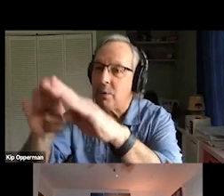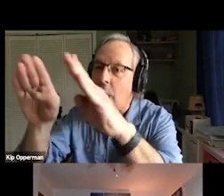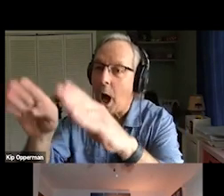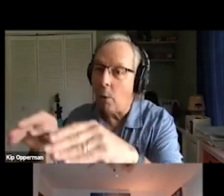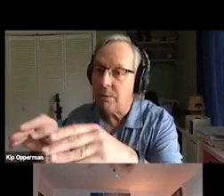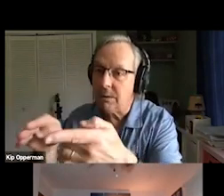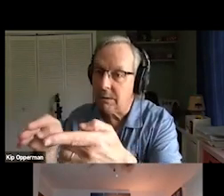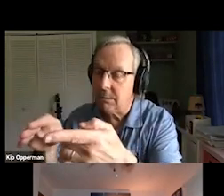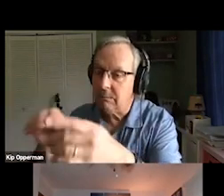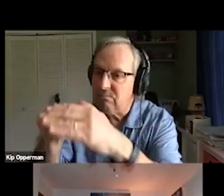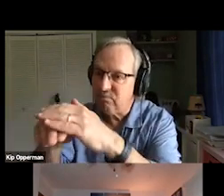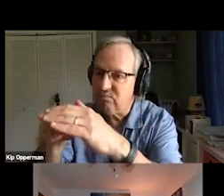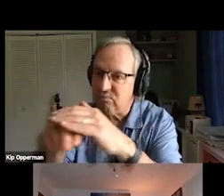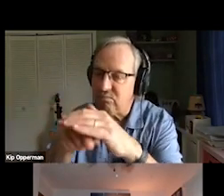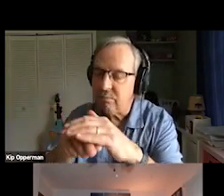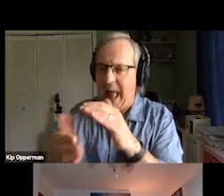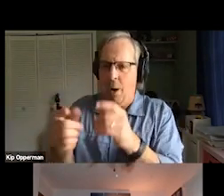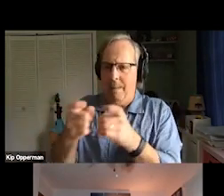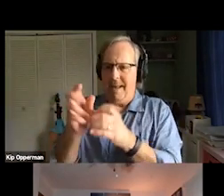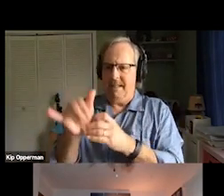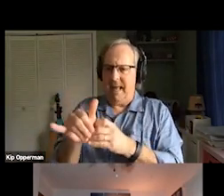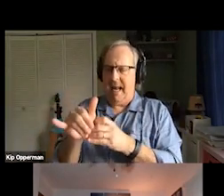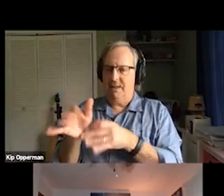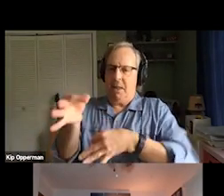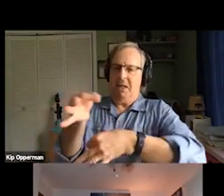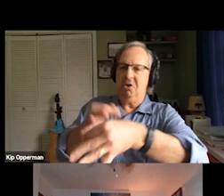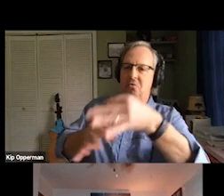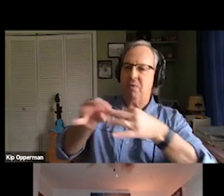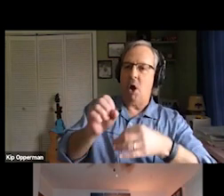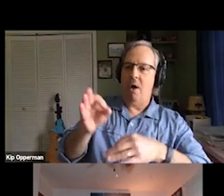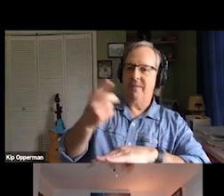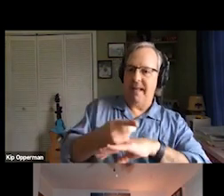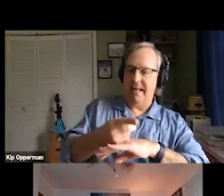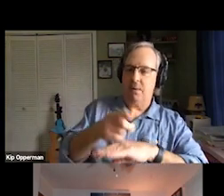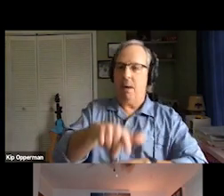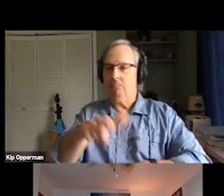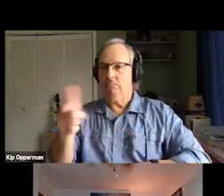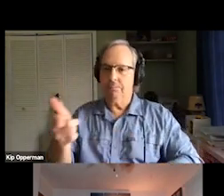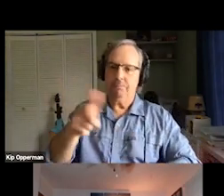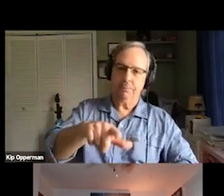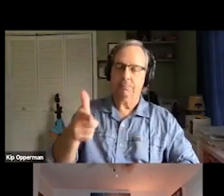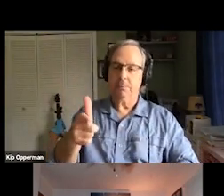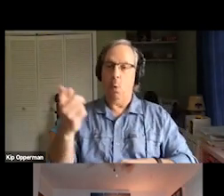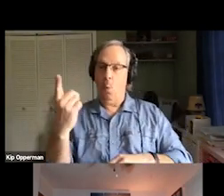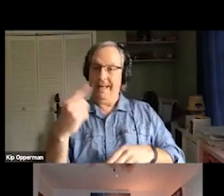Una de las formas en que lo lograron es intercambiando días libres. De modo que alternarían días en la oficina o días trabajando desde casa